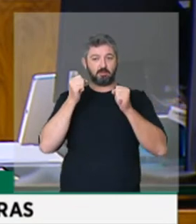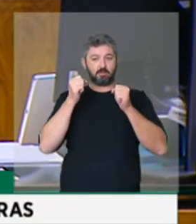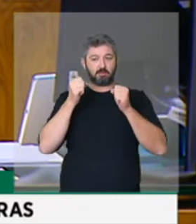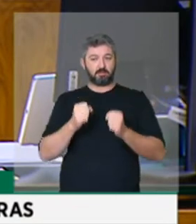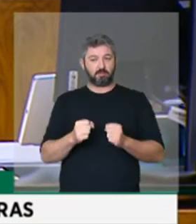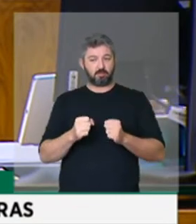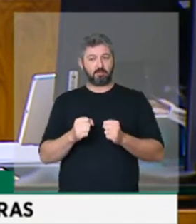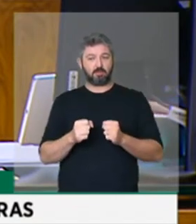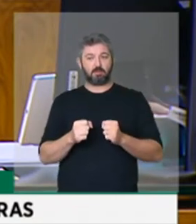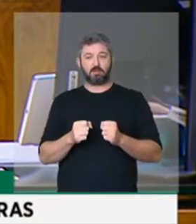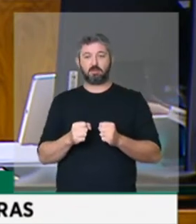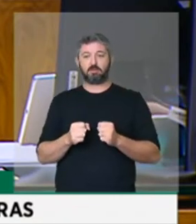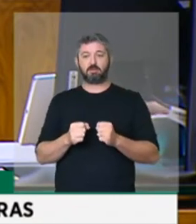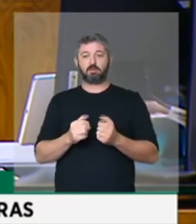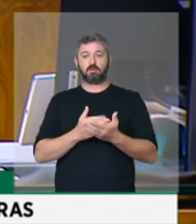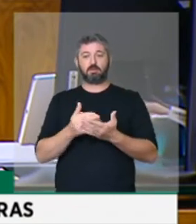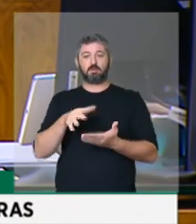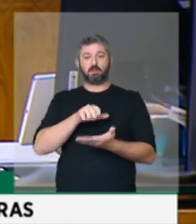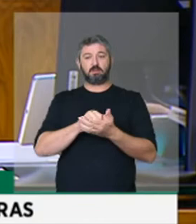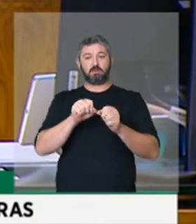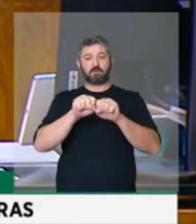DE DISCUSSÃO . -- [PRESIDENTE]: ORIENTAÇÃO DE BANCADA, COMO